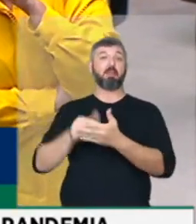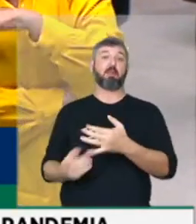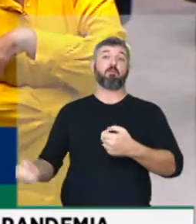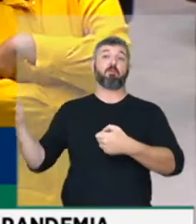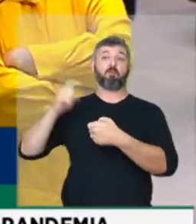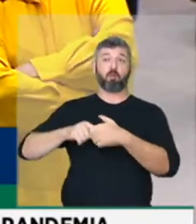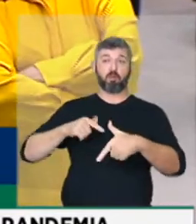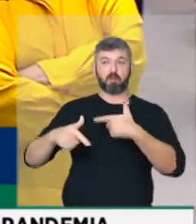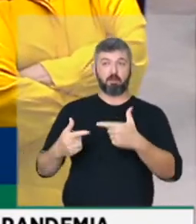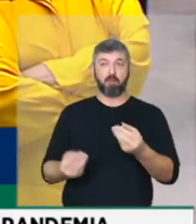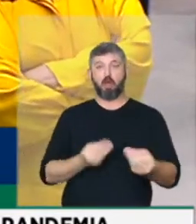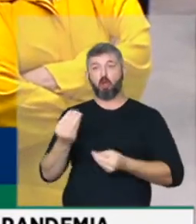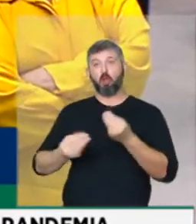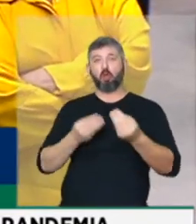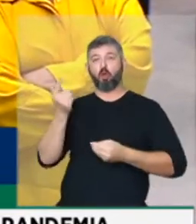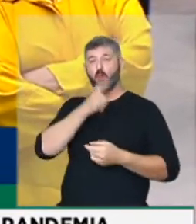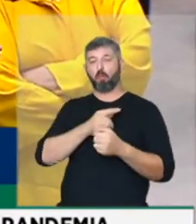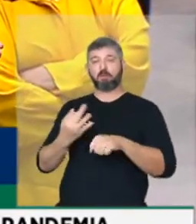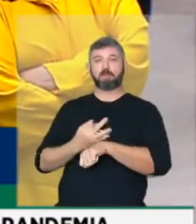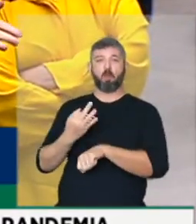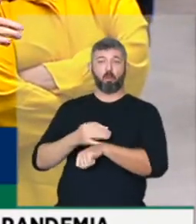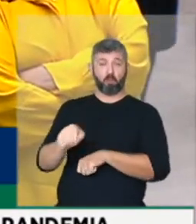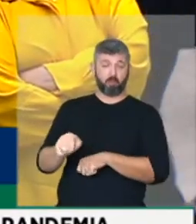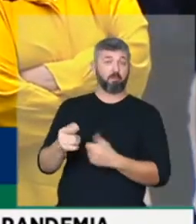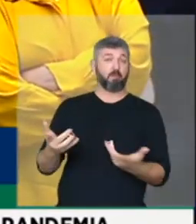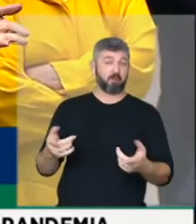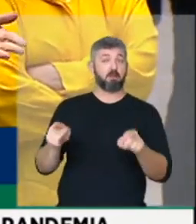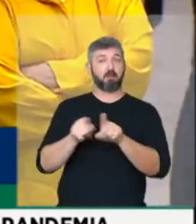ATIVIDADES SEJAM RETOMADAS SEM RESTRIÇÕES ALÉM DE GERAR A CAPACIDADE ECONÔMICA PARA QUE